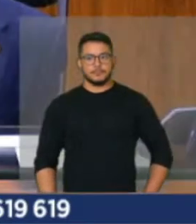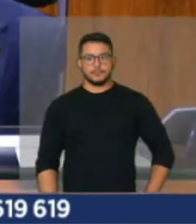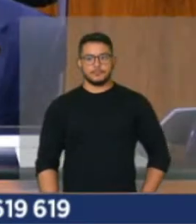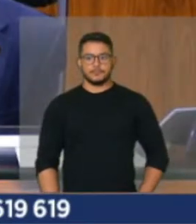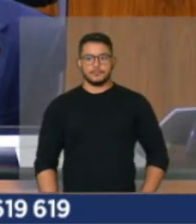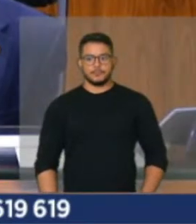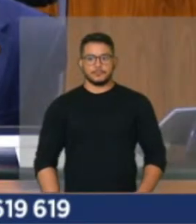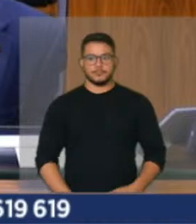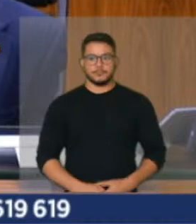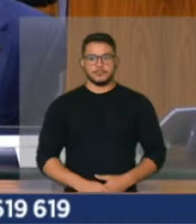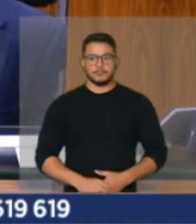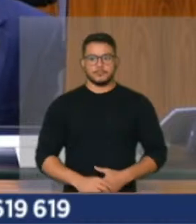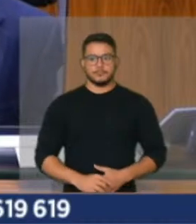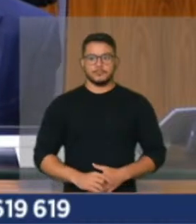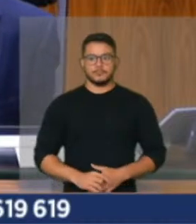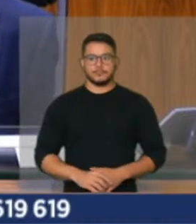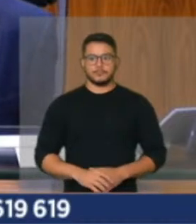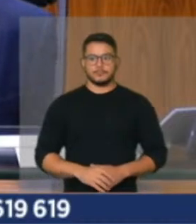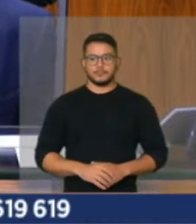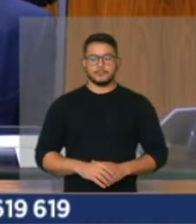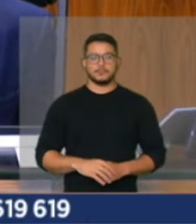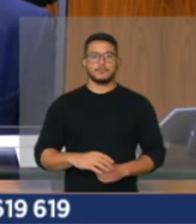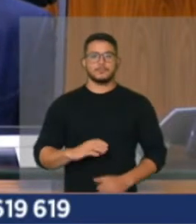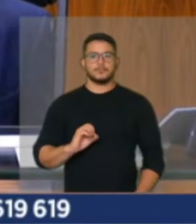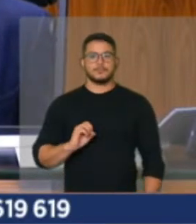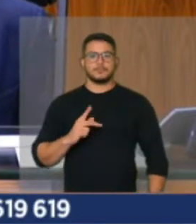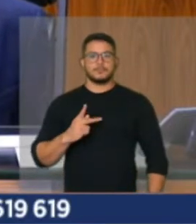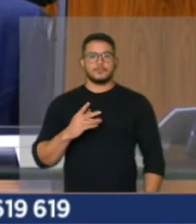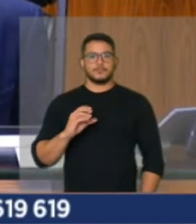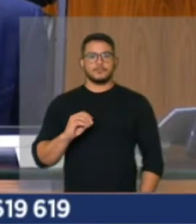VOTOU SIM, É ISSO? COMO VOTA A OPOSIÇÃO? [DEPUTADA]: SENHOR PRESIDENTE, A OPOSIÇÃO VOTA